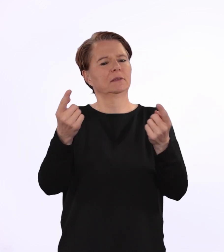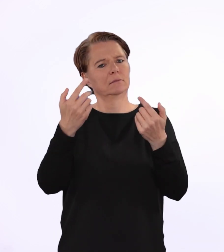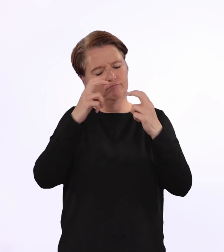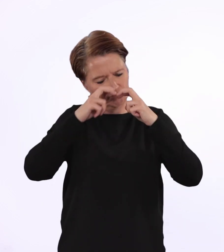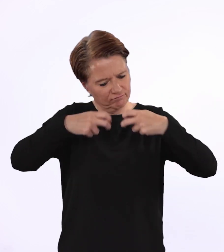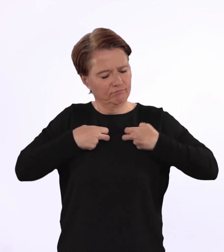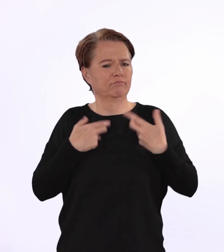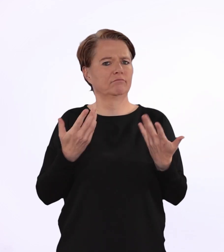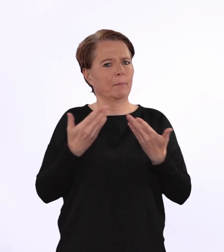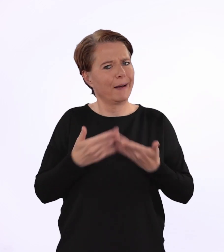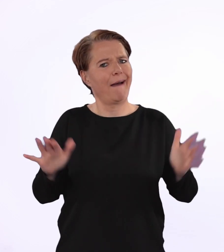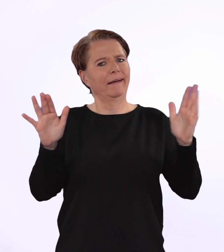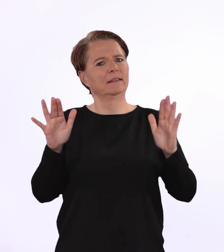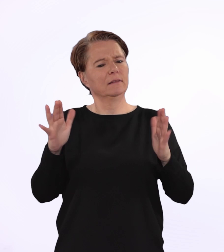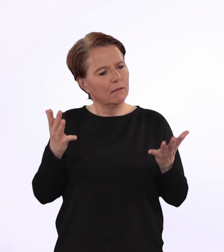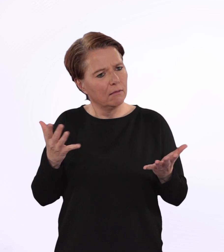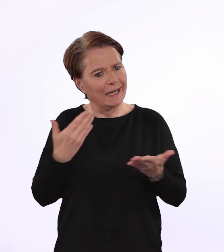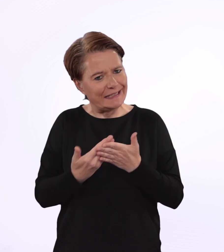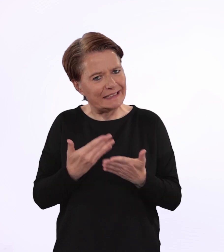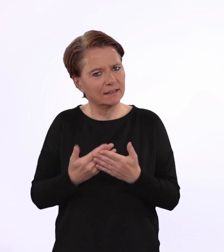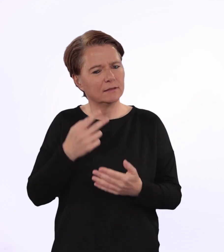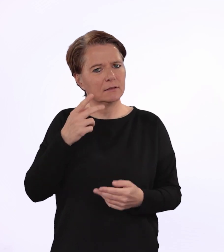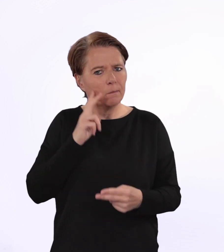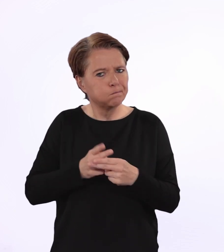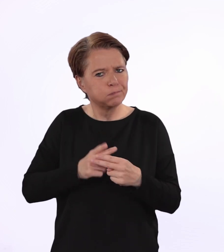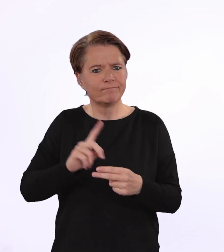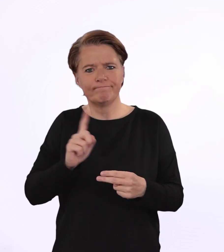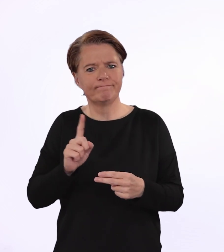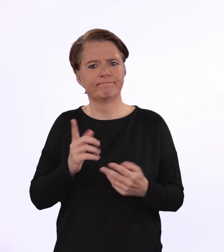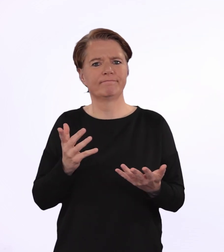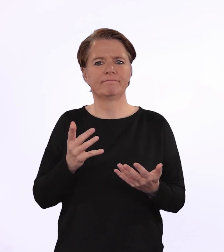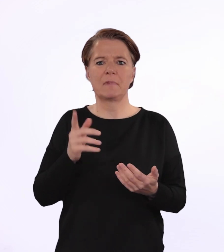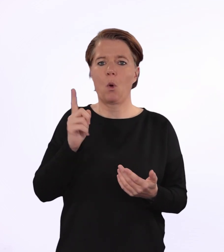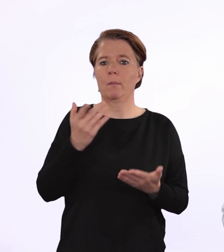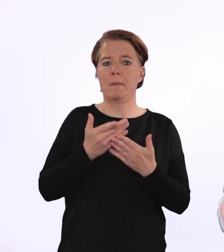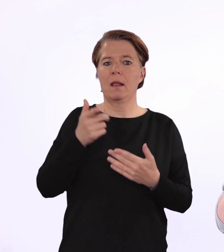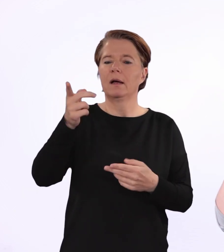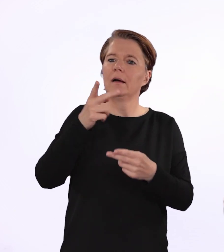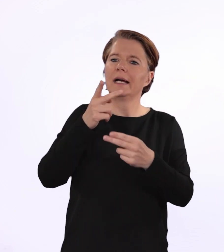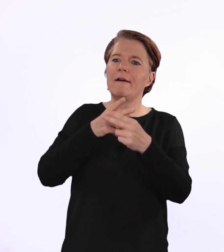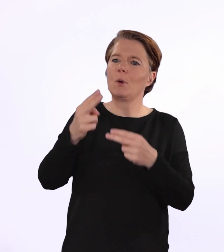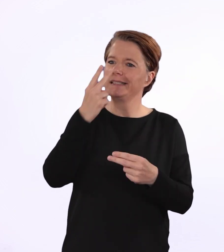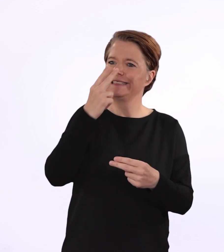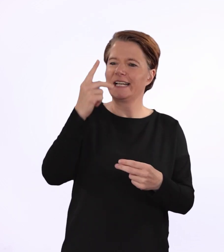bereit sind, ihre Haltung zu hinterfragen. Und damit meine ich also ihre Sehgewohnheit zu hinterfragen,